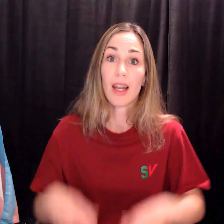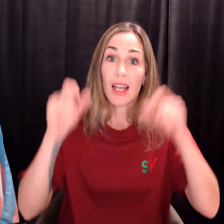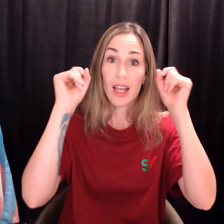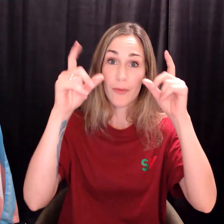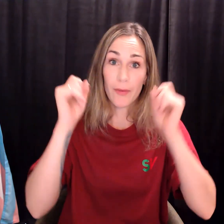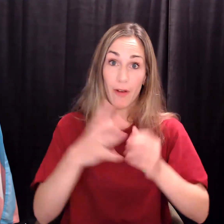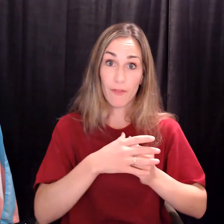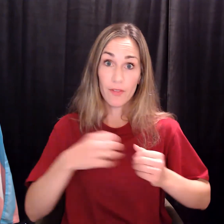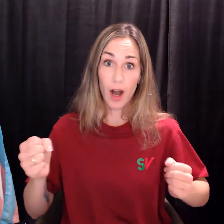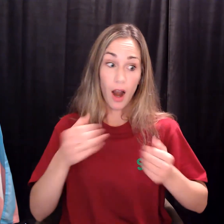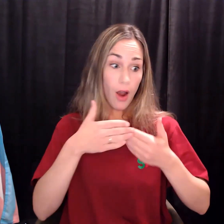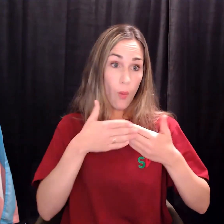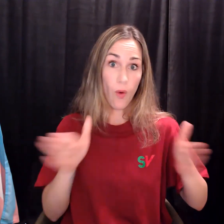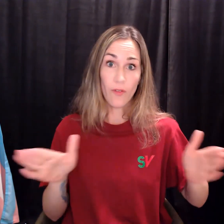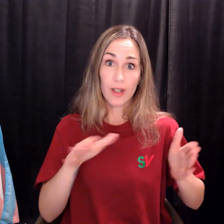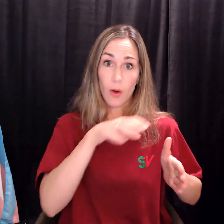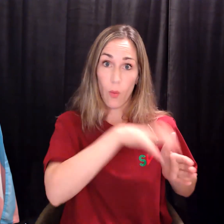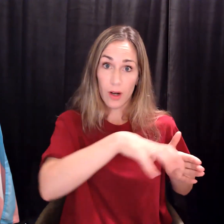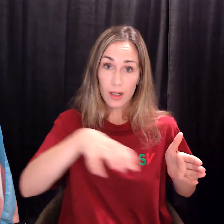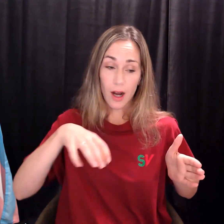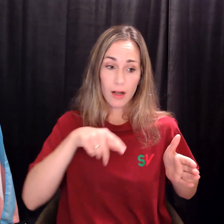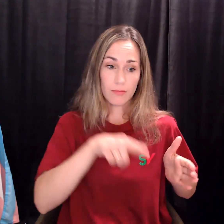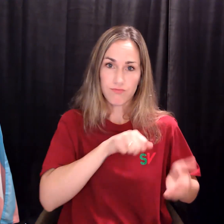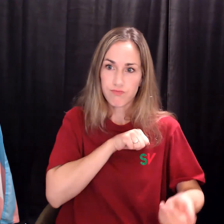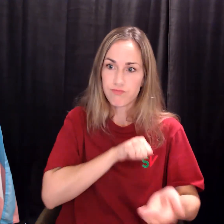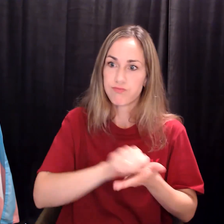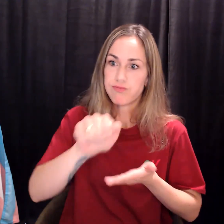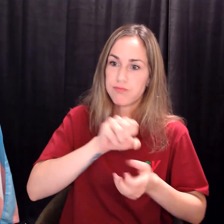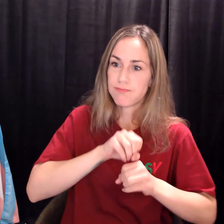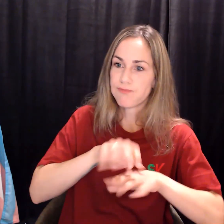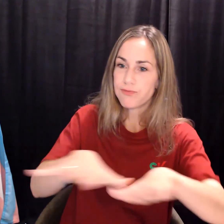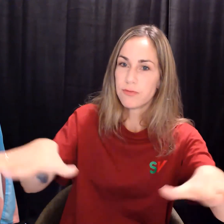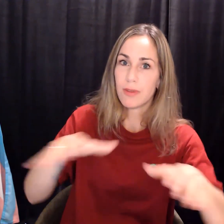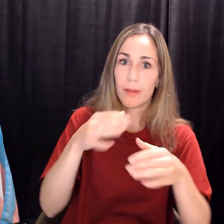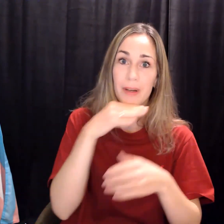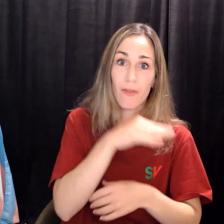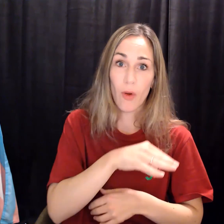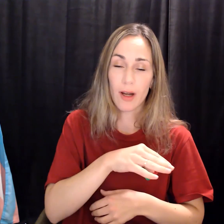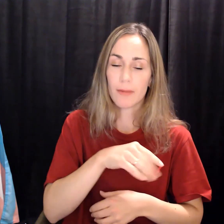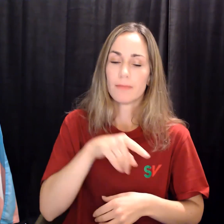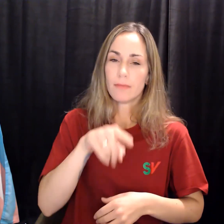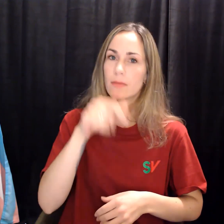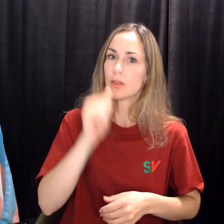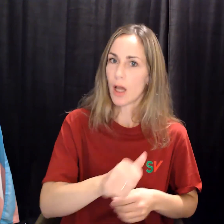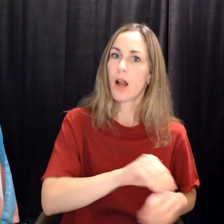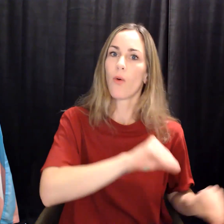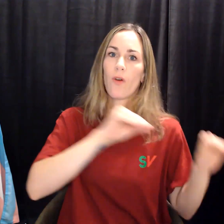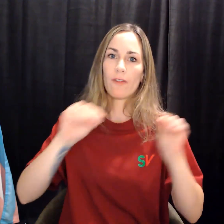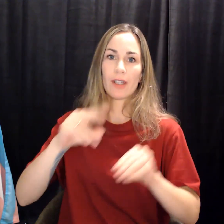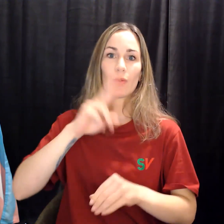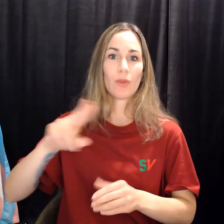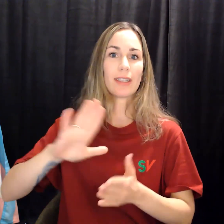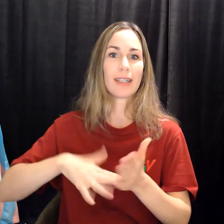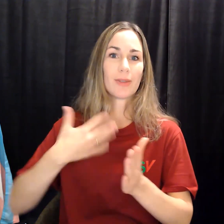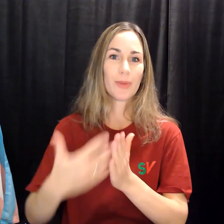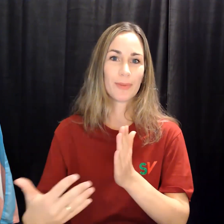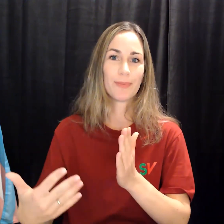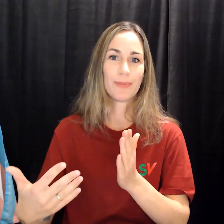Informasjon fra offentlige organer som er rettet til befolkningen skal oversettes til norsk tegnspråk.